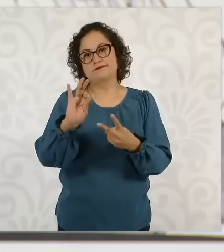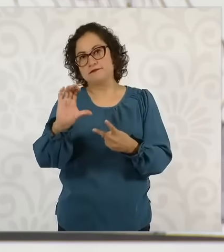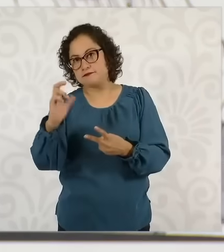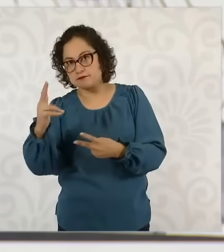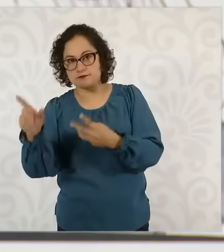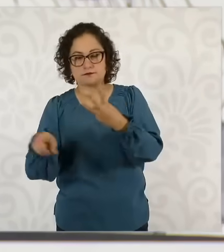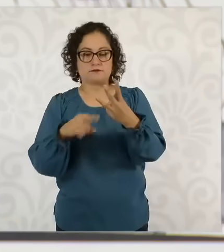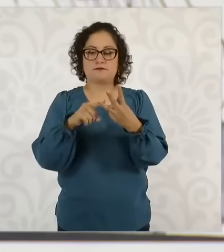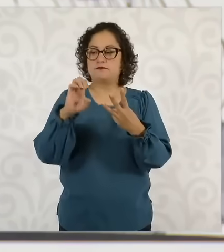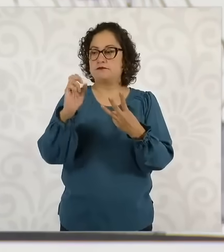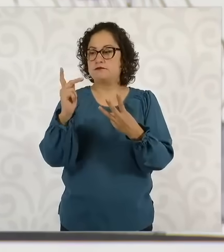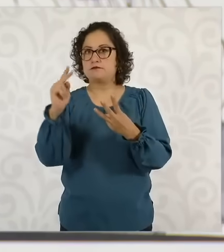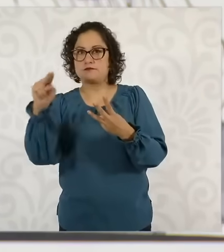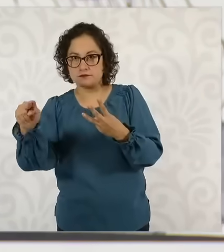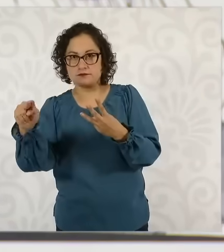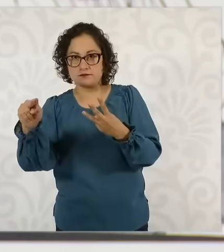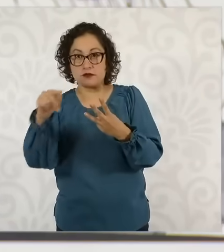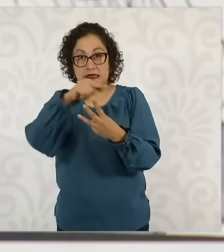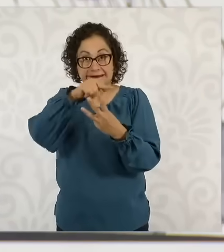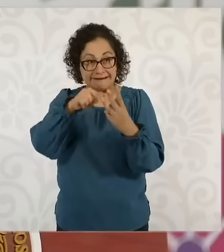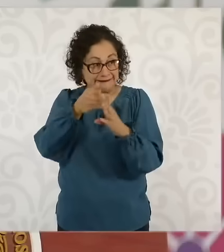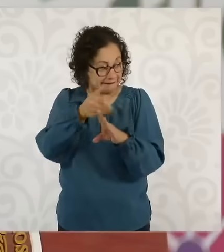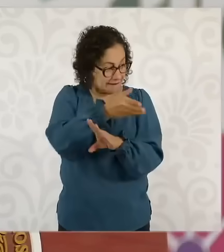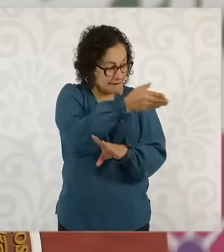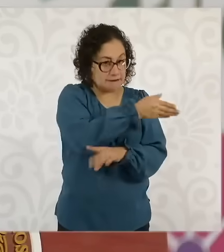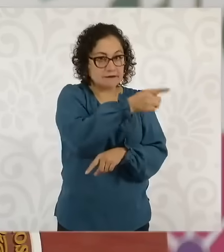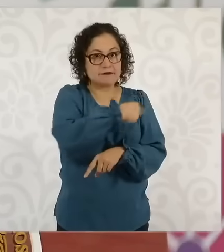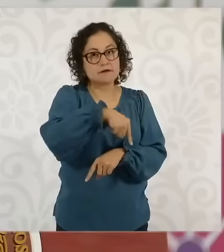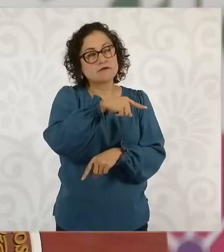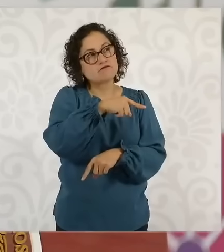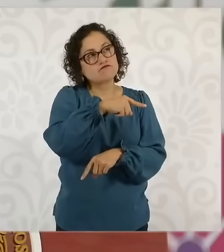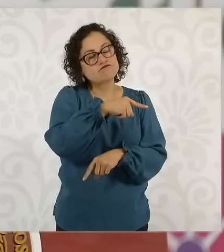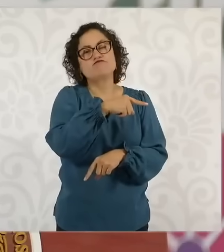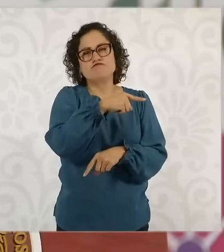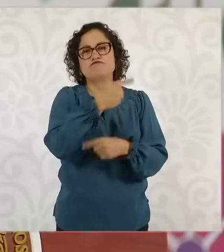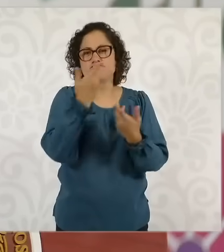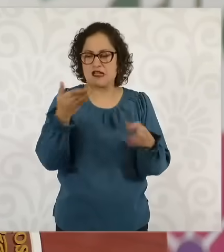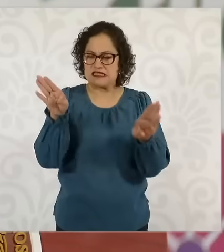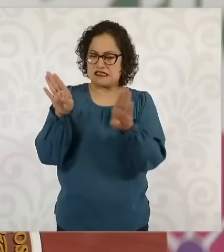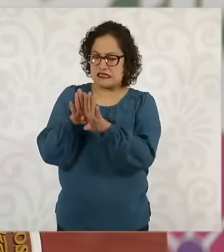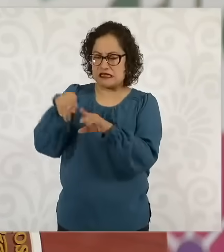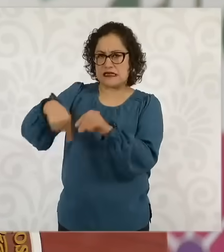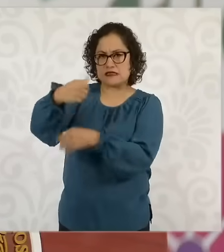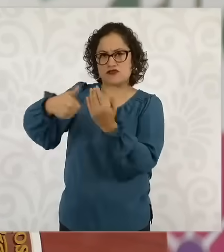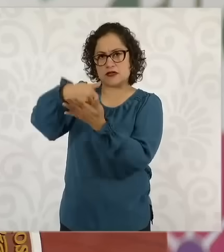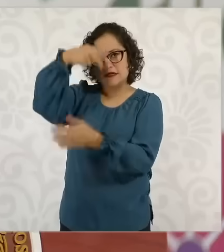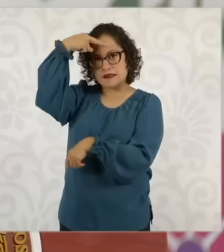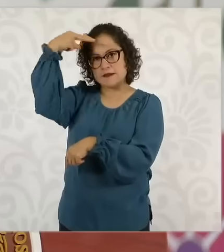cerrar el aeropuerto internacional de la Ciudad de México y construir un aeropuerto en Tesco cuando